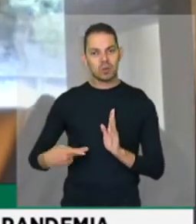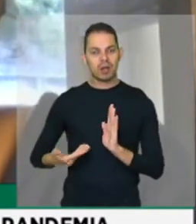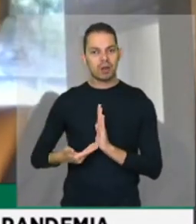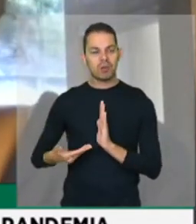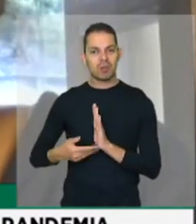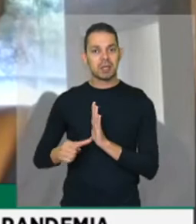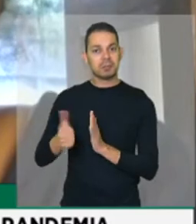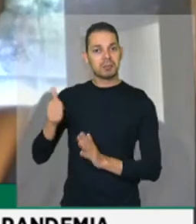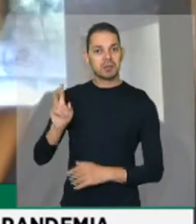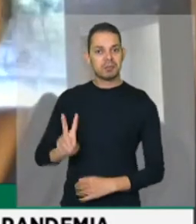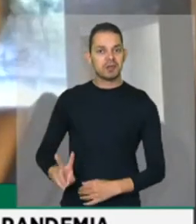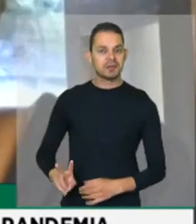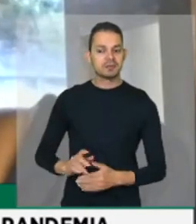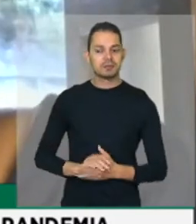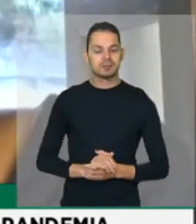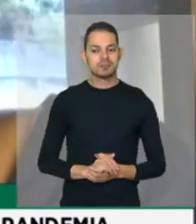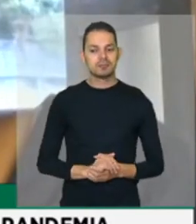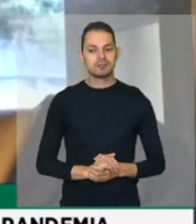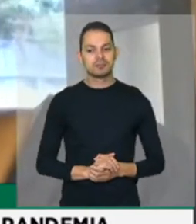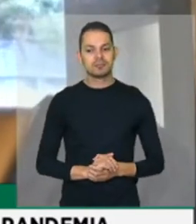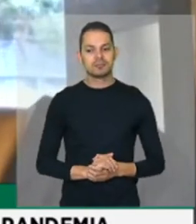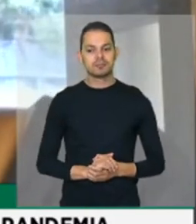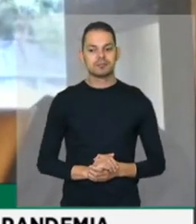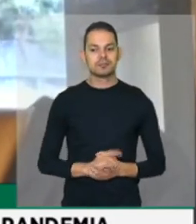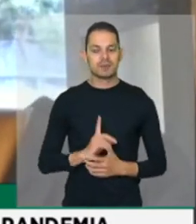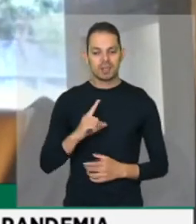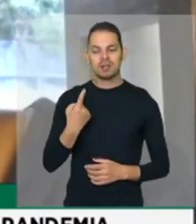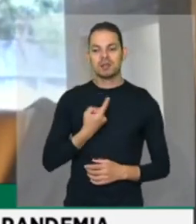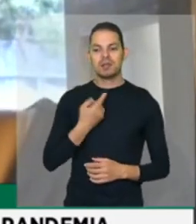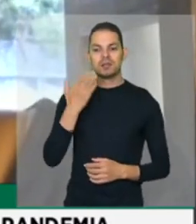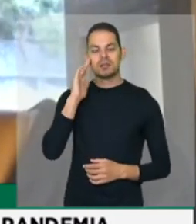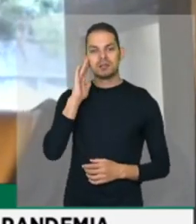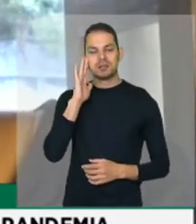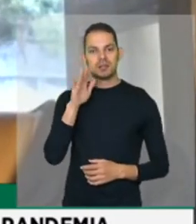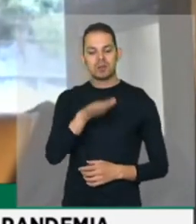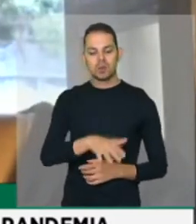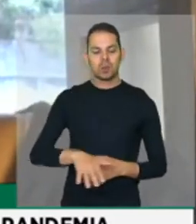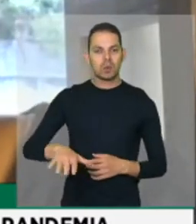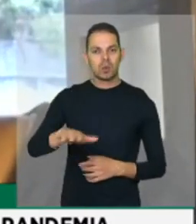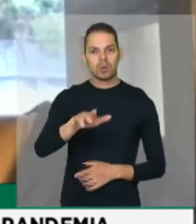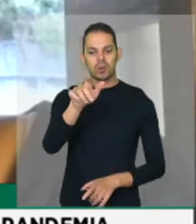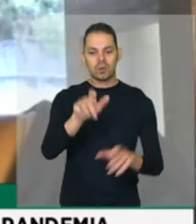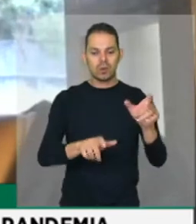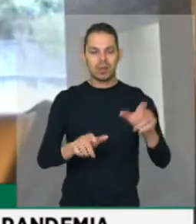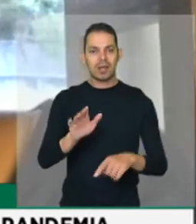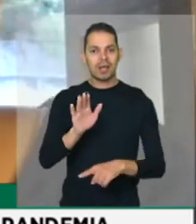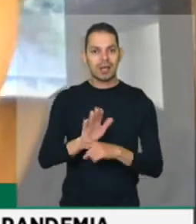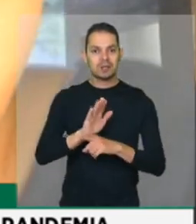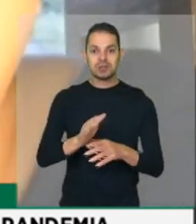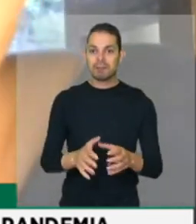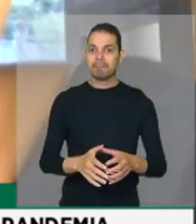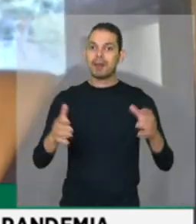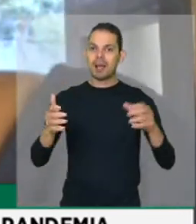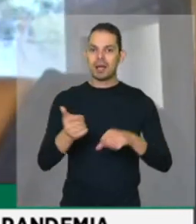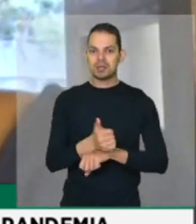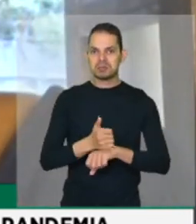QUE FOI APROVADO AQUI AQUI NA CÂMARA, QUE ENTENDEMOS QUE ABARCA O CONJUNTO MAIOR DE PROFISSIONAIS QUE... QUE NESSE MOMENTO ESTÃO PRECISANDO DE RENDA NUM CENÁRIO TRÁGICO DE